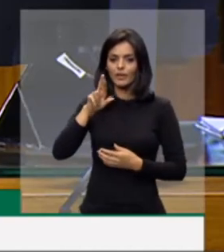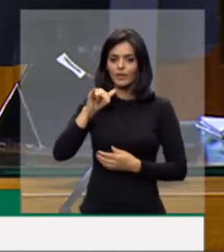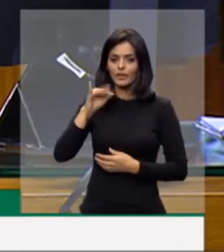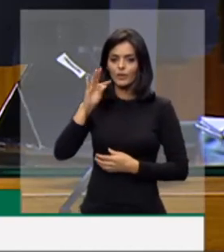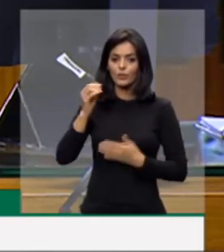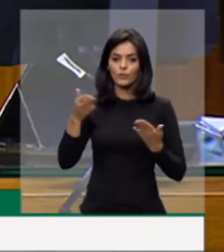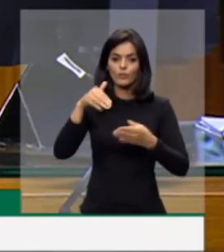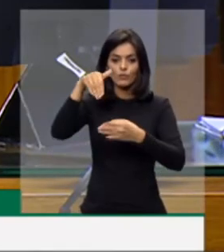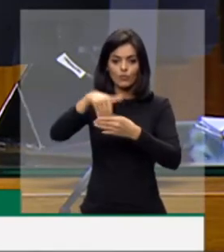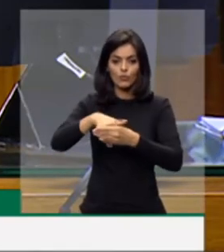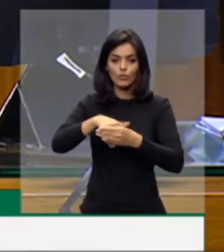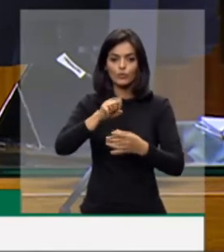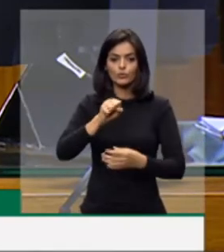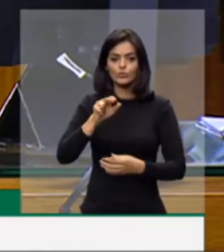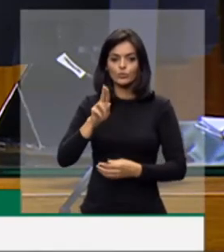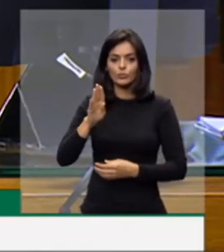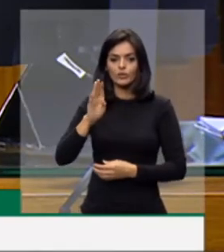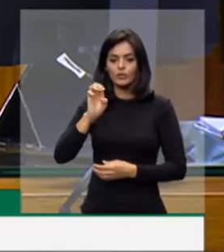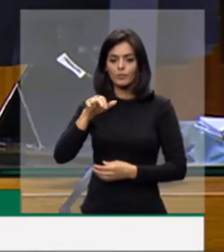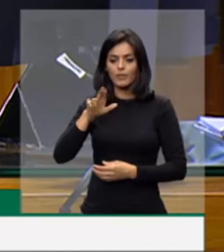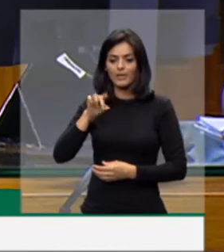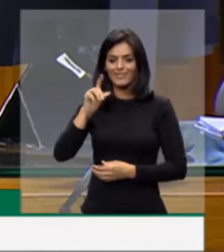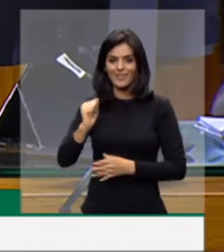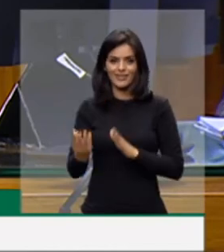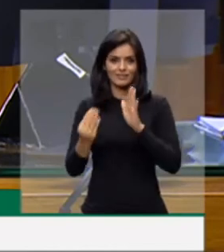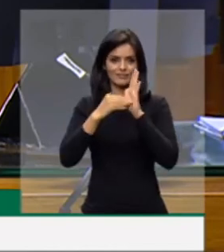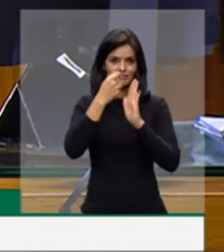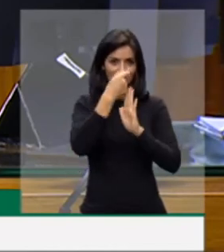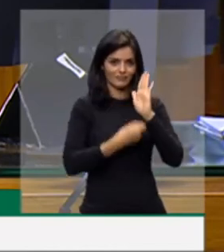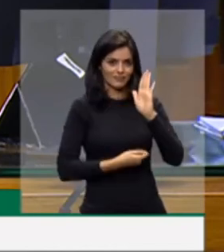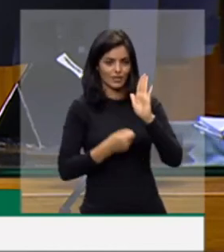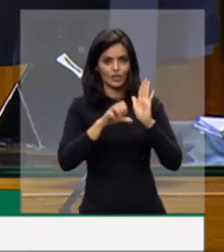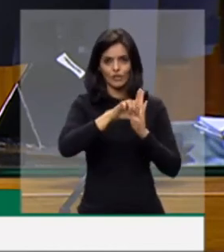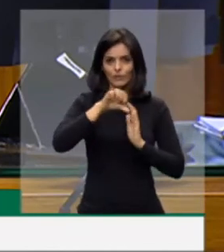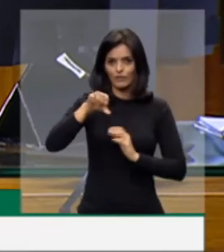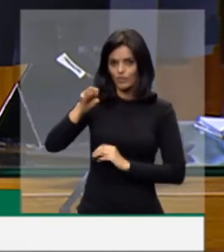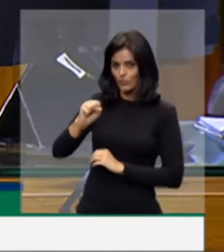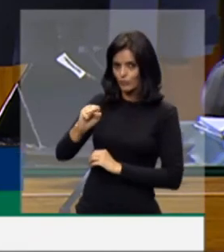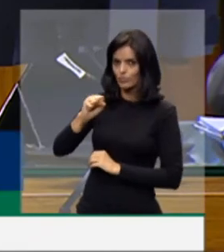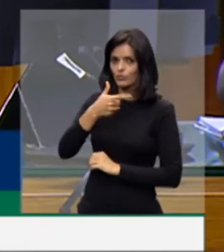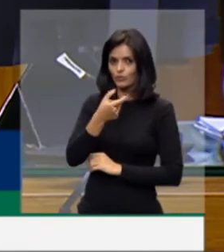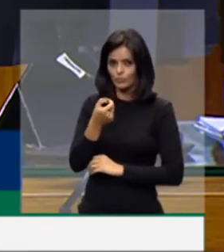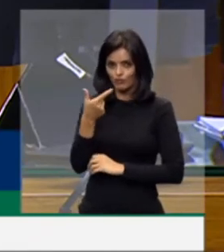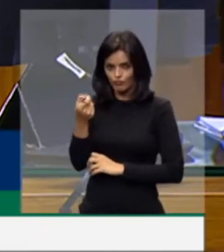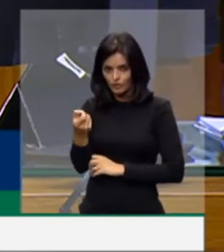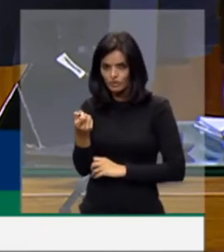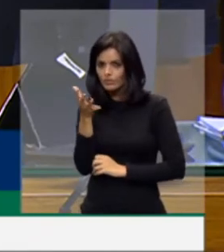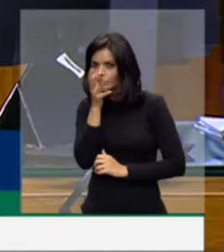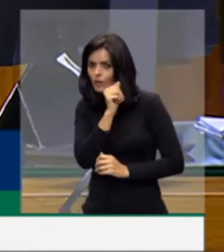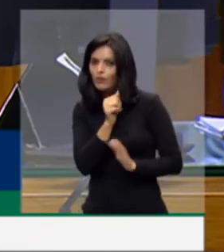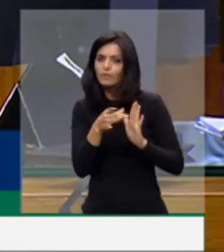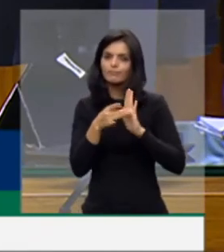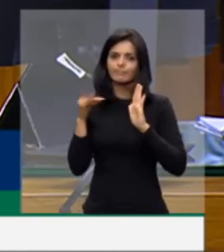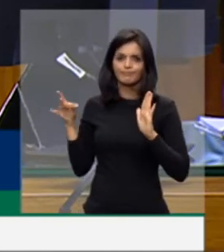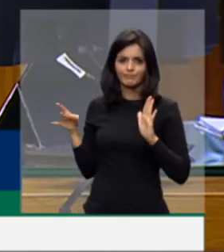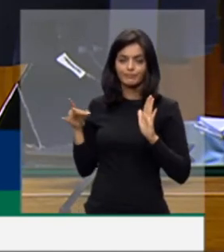NÃO 87. TOTAL 278. ESTÁ APROVADO. PASSA-SE AO MÉRITO. EM VOTAÇÃO A SUB EMENDA